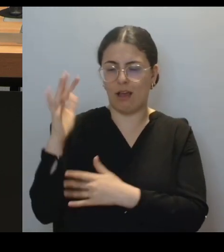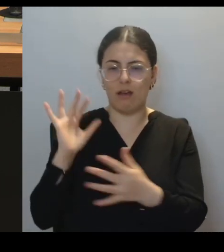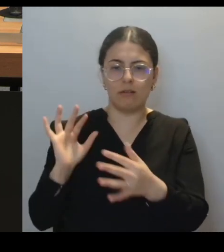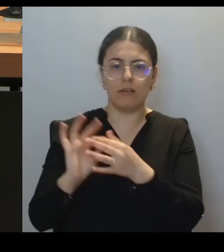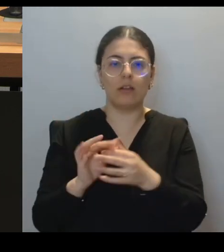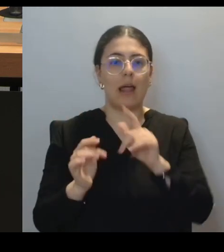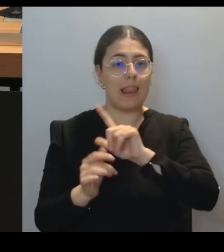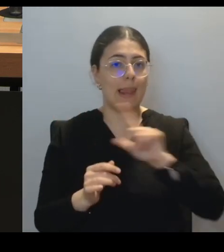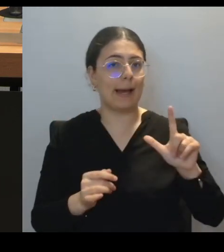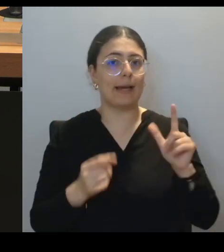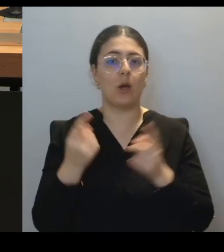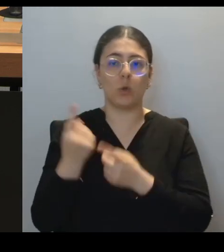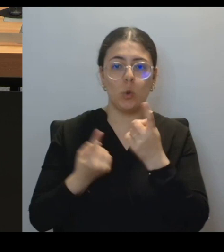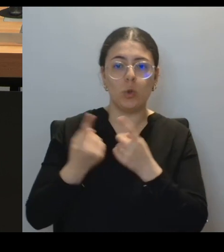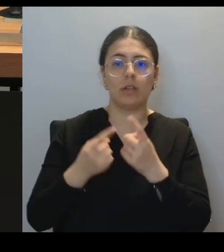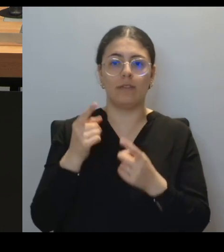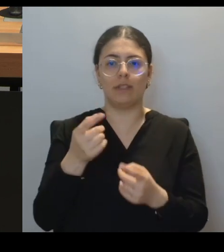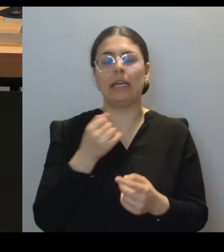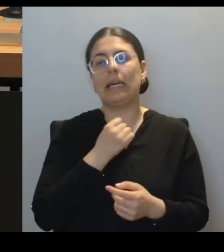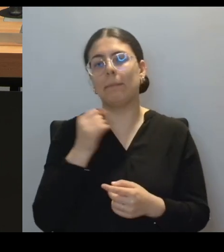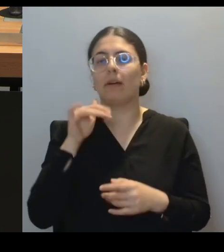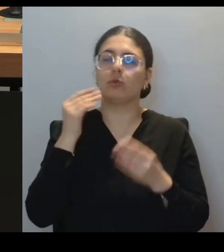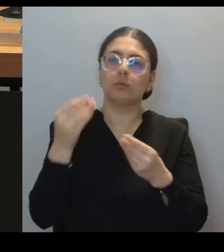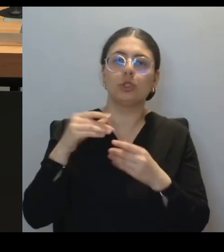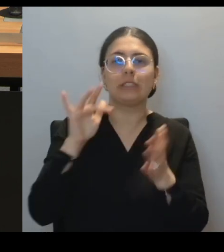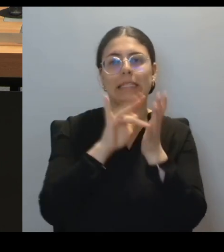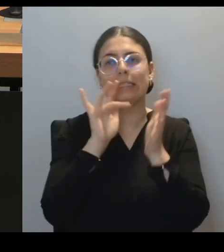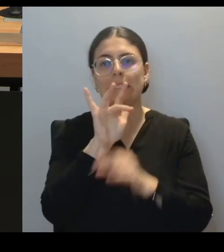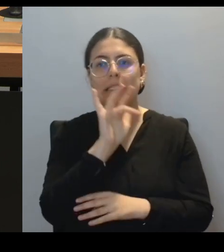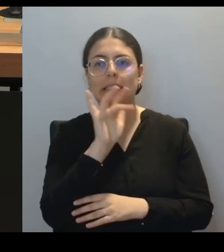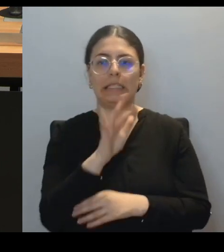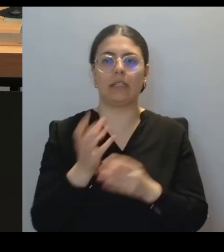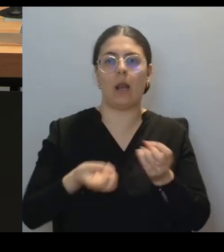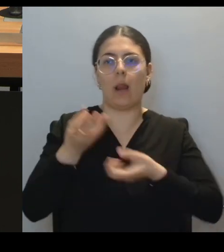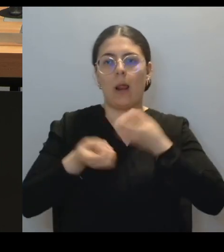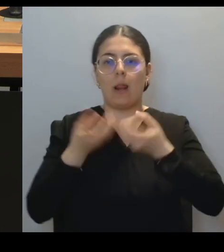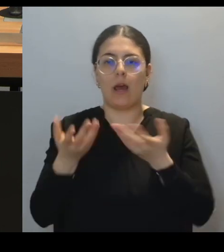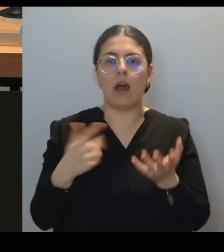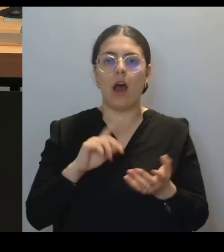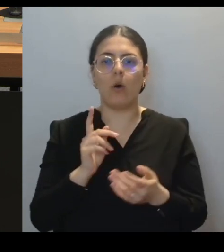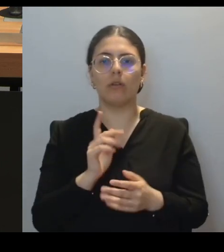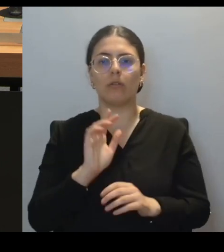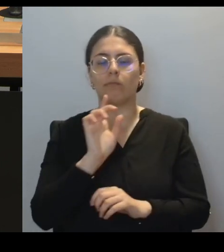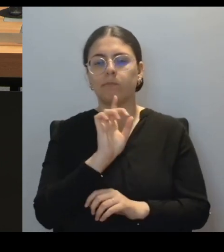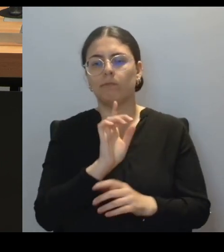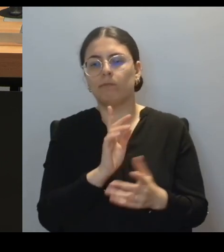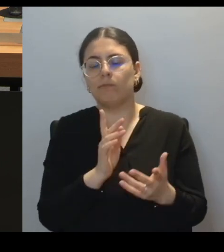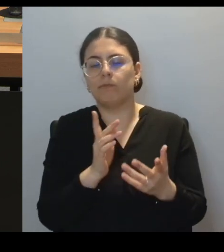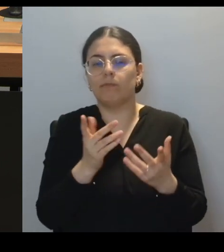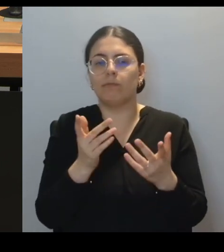Schleierfahndung sei unmittelbar im Einklang mit Racial Profiling, weil